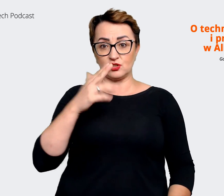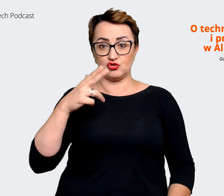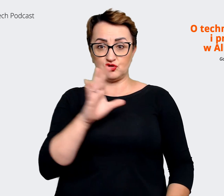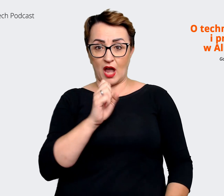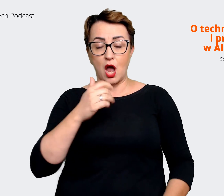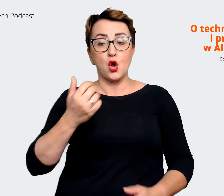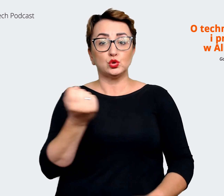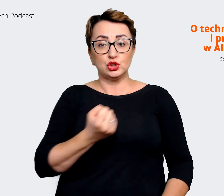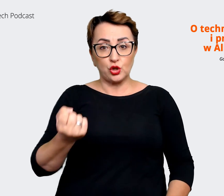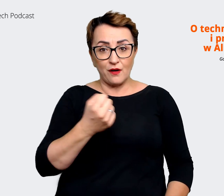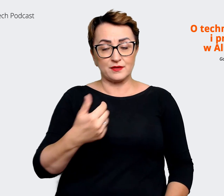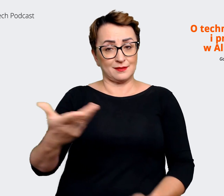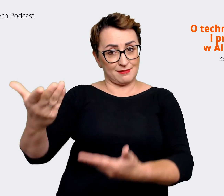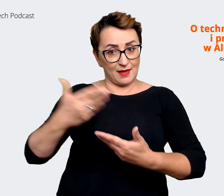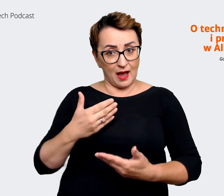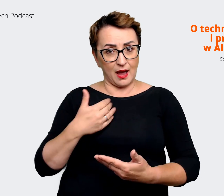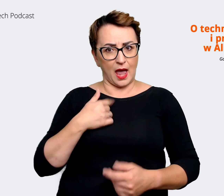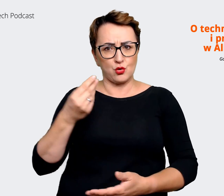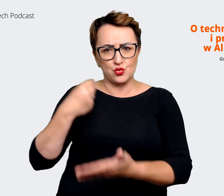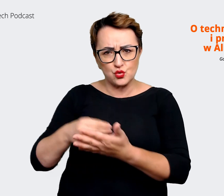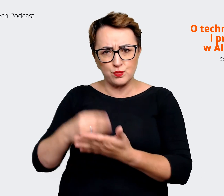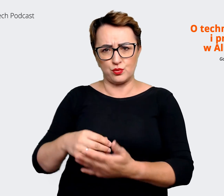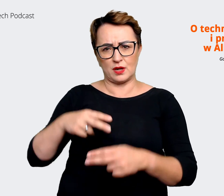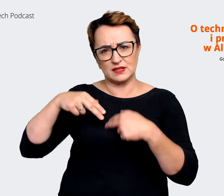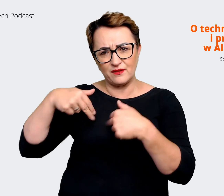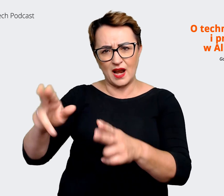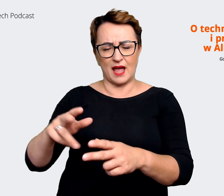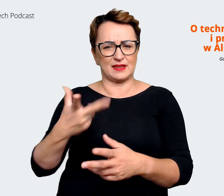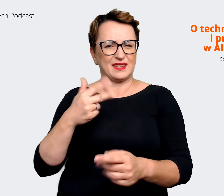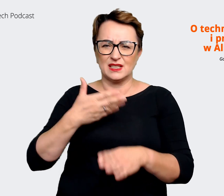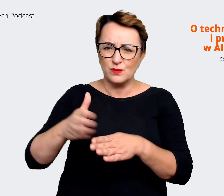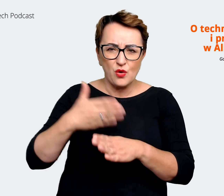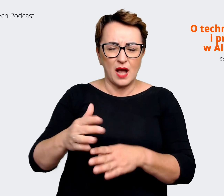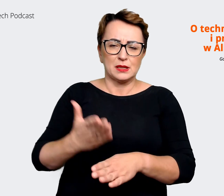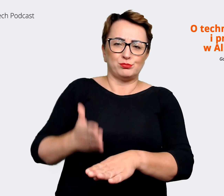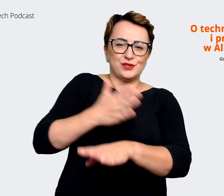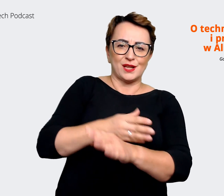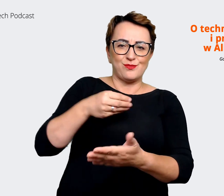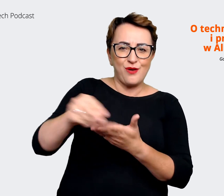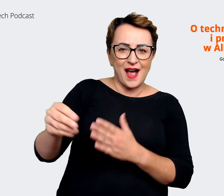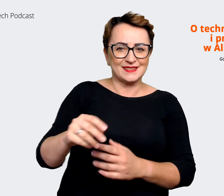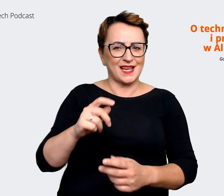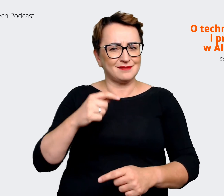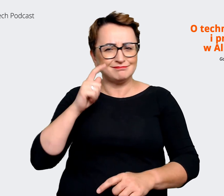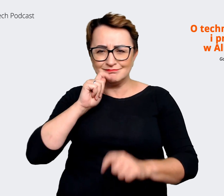udostępniona funkcjonalność. Więc kupuję, zwracam, nie spłacam, przedpłacam na Allegro Pay bardzo